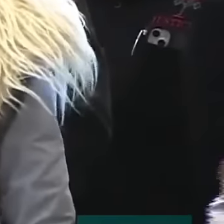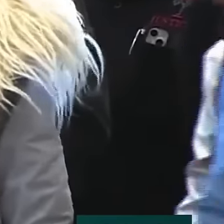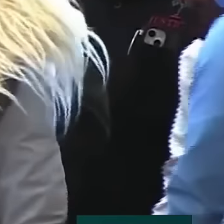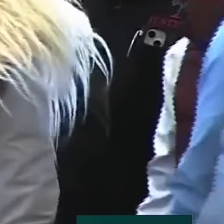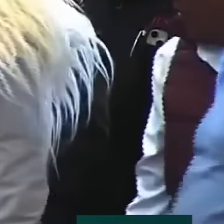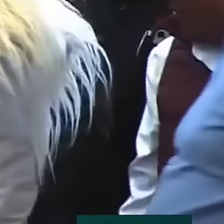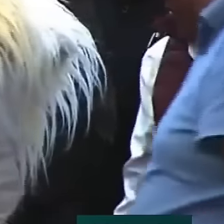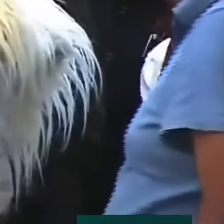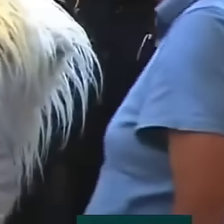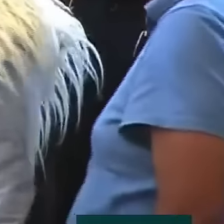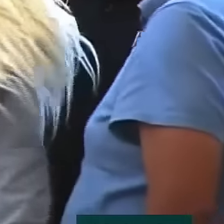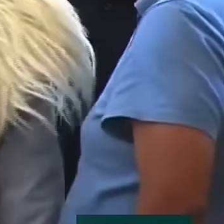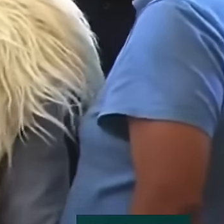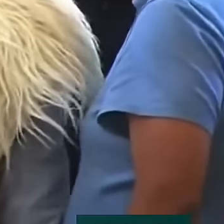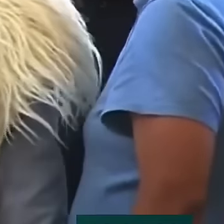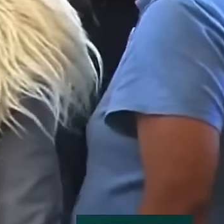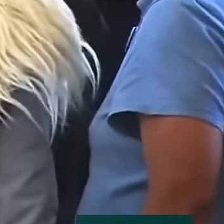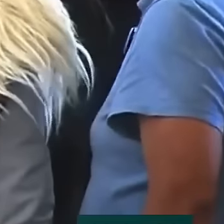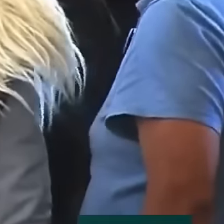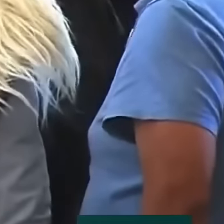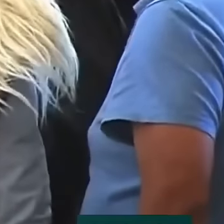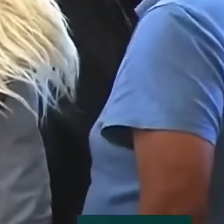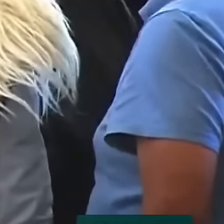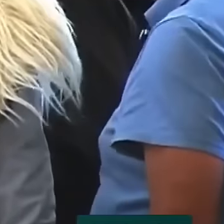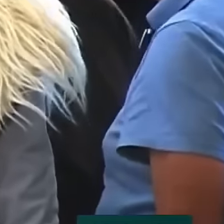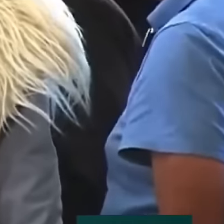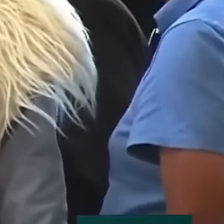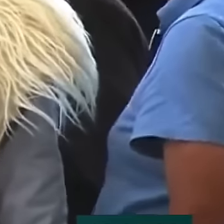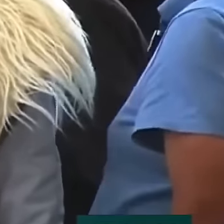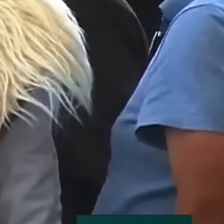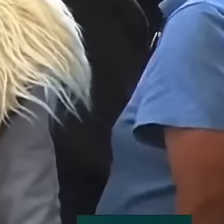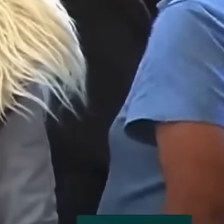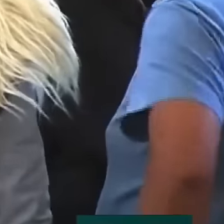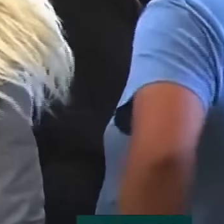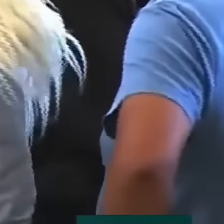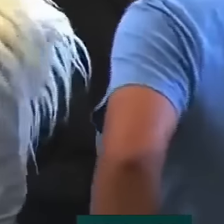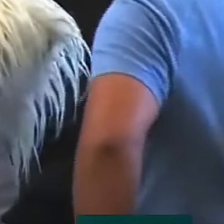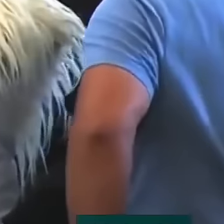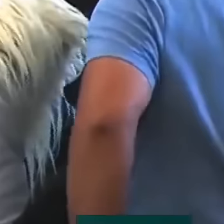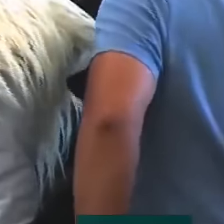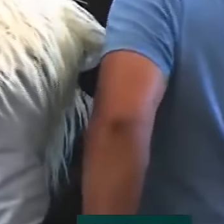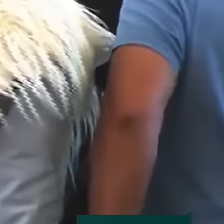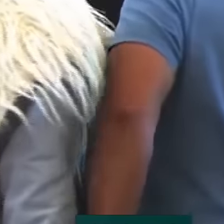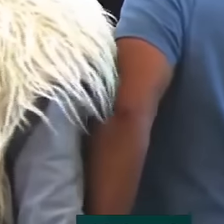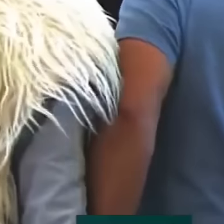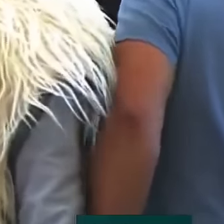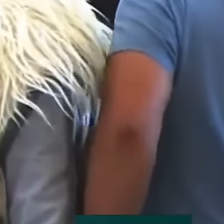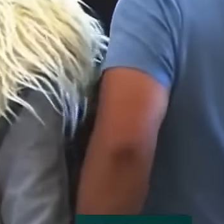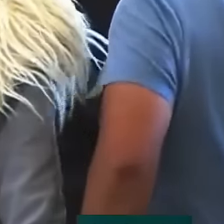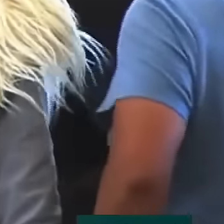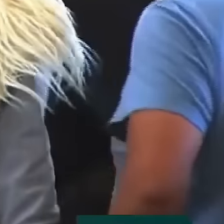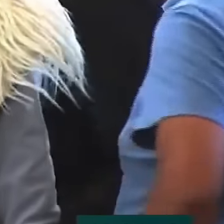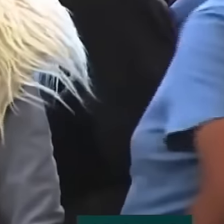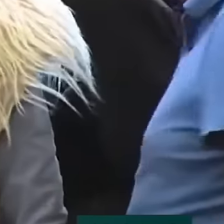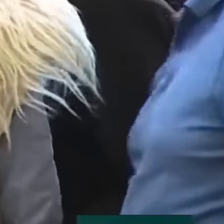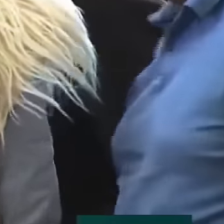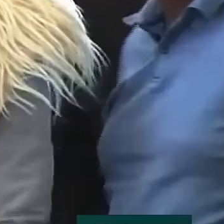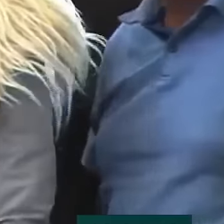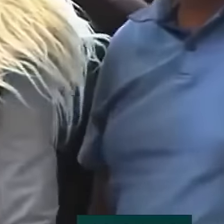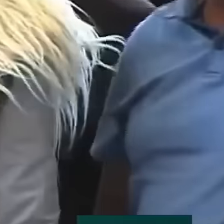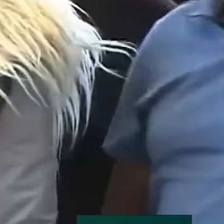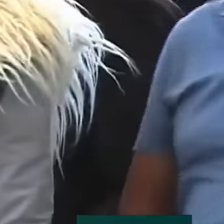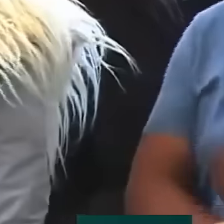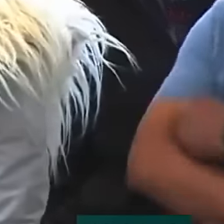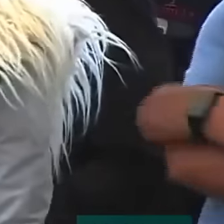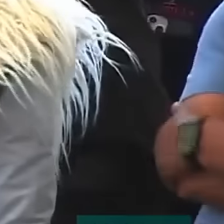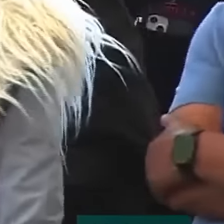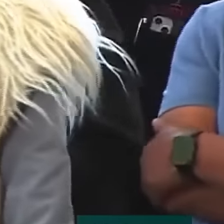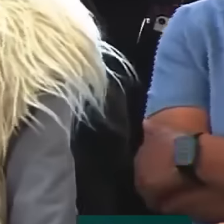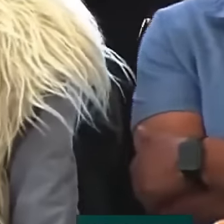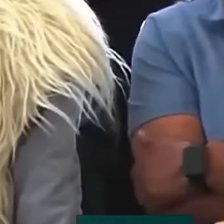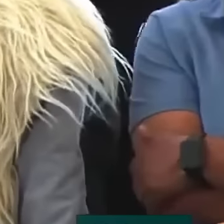como sujeto de derecho público con personalidad jurídica y patrimonio propio.